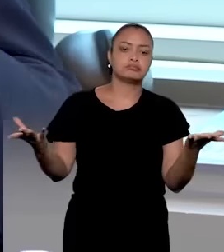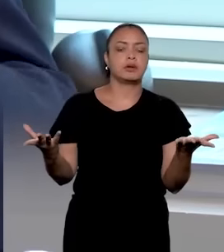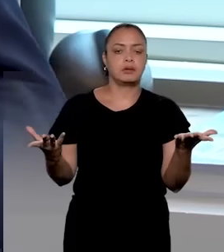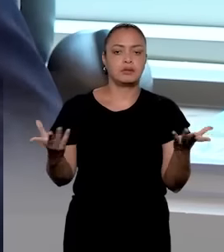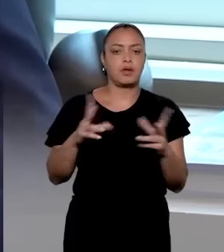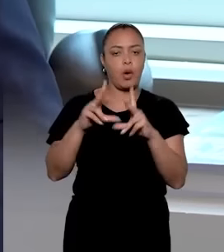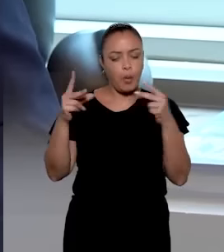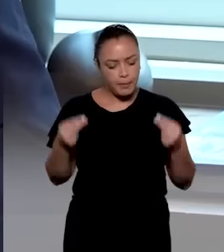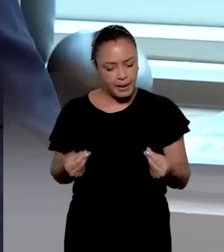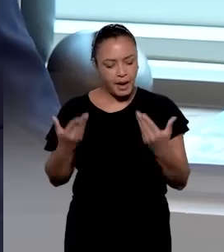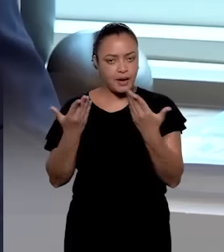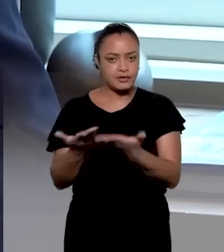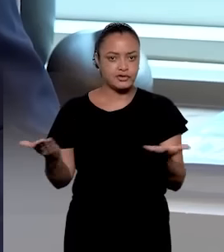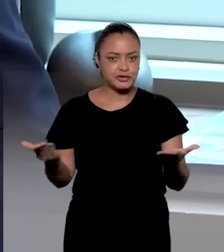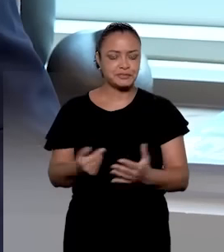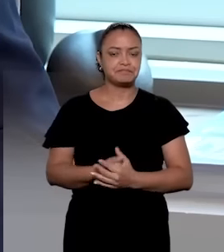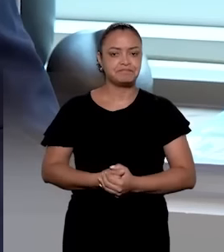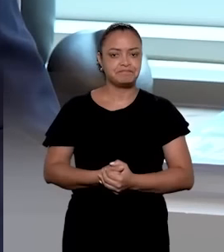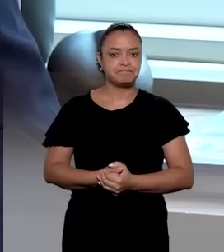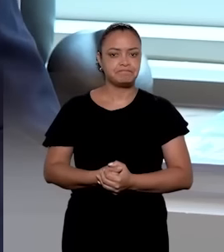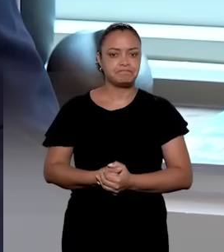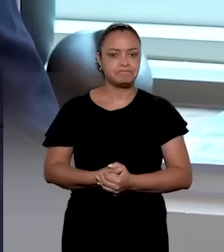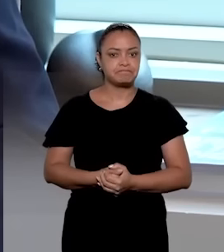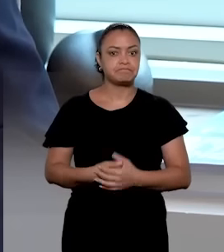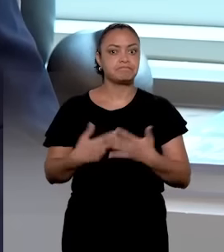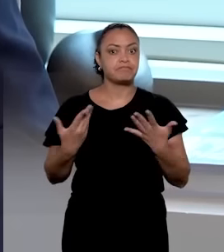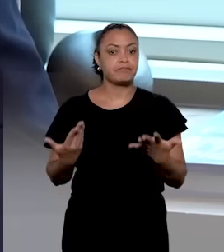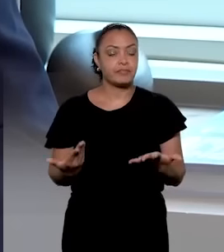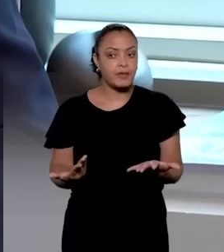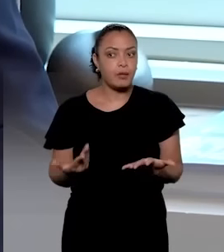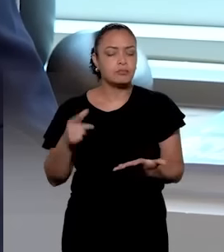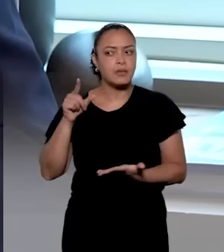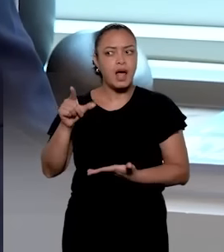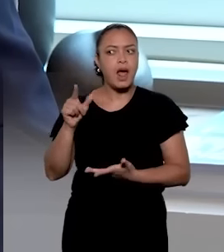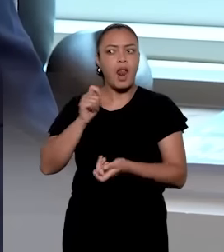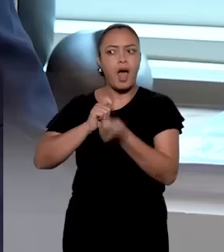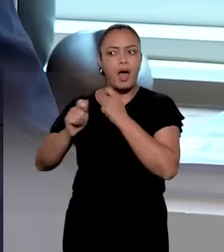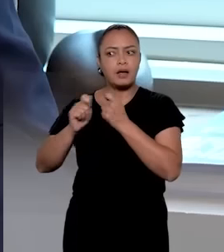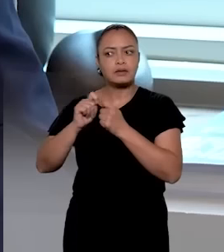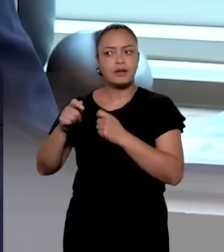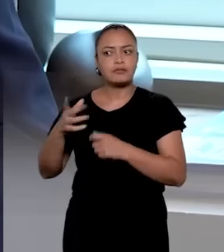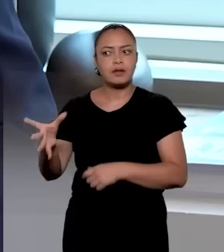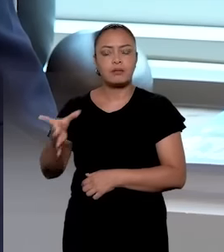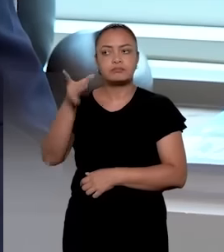dedico esse prêmio e a homenagem a eles.” Aquela entrevista da Catherine Deneuve me fez